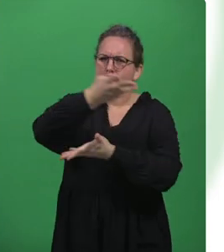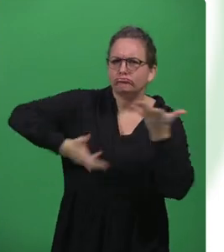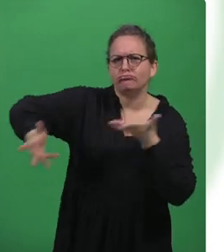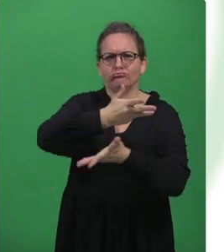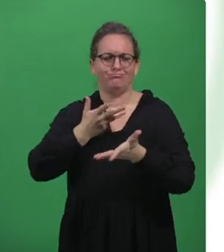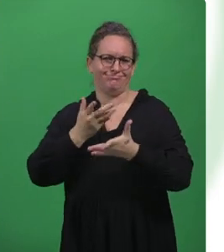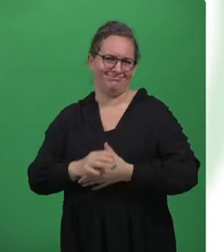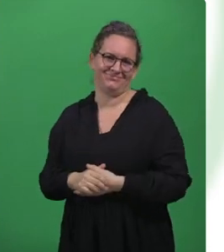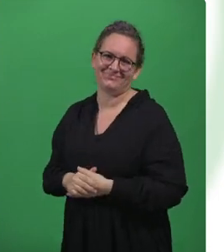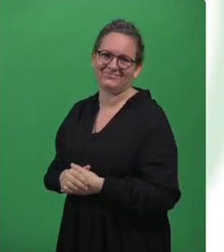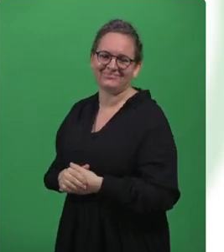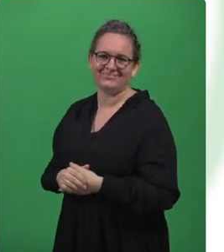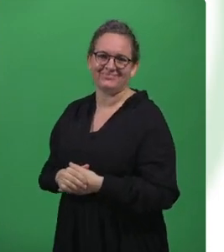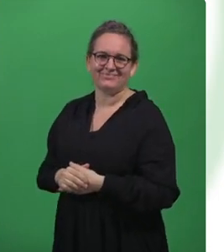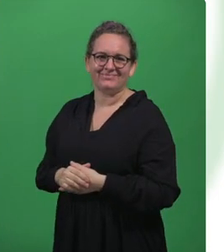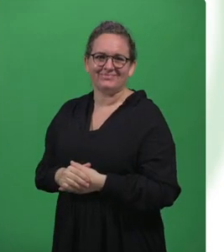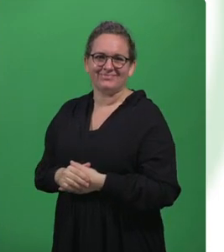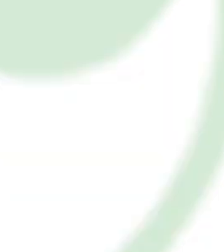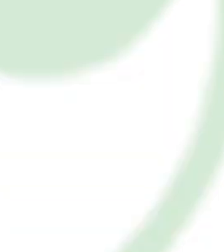Behinderung offen und selbstverständlich umgehen.